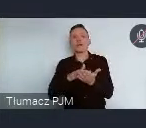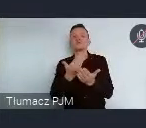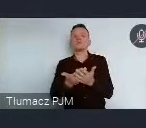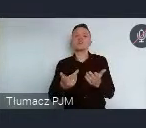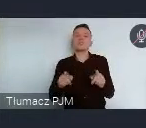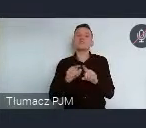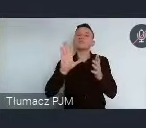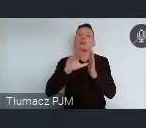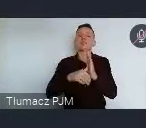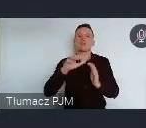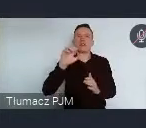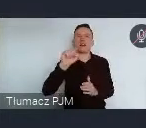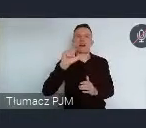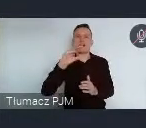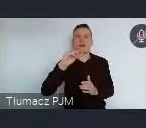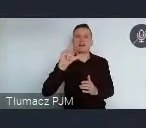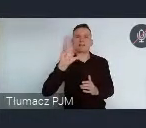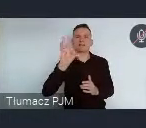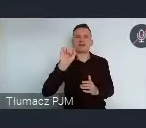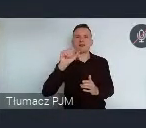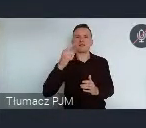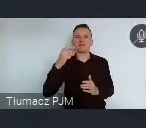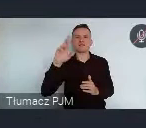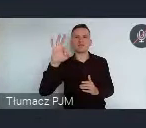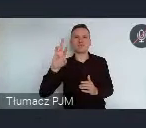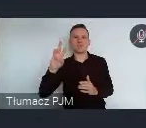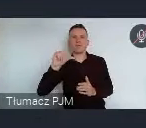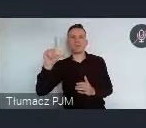a więc włączenie i zainwestowanie